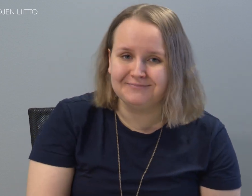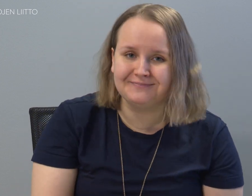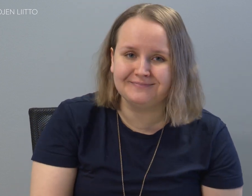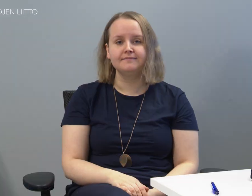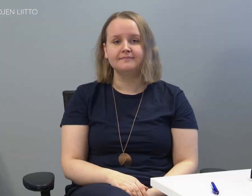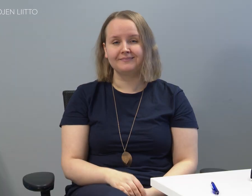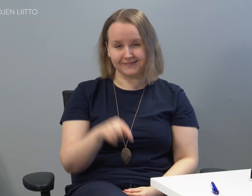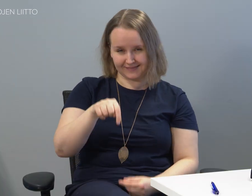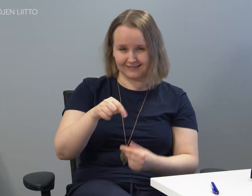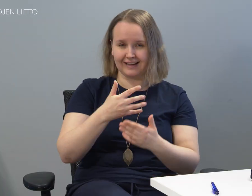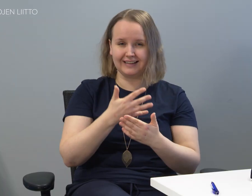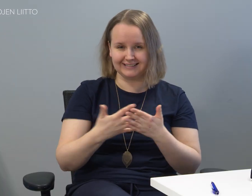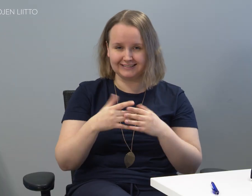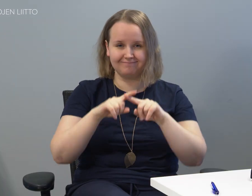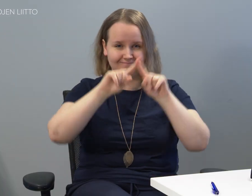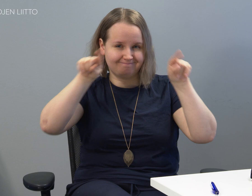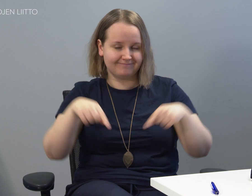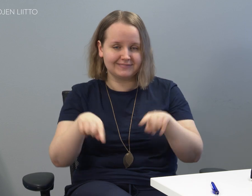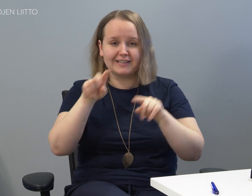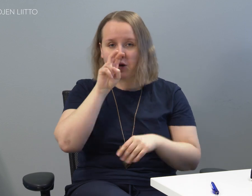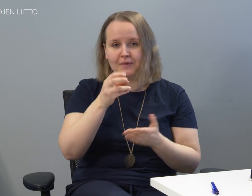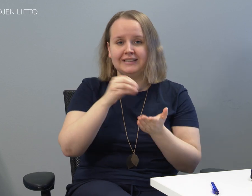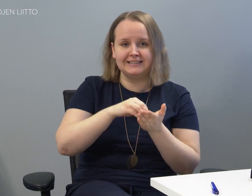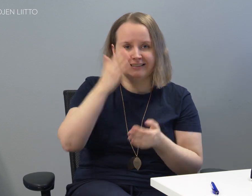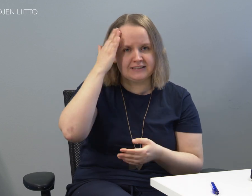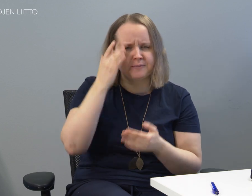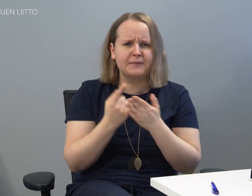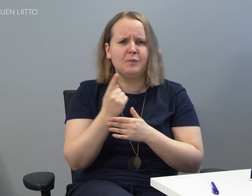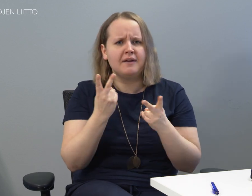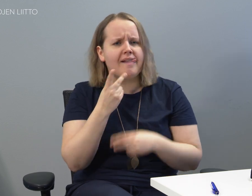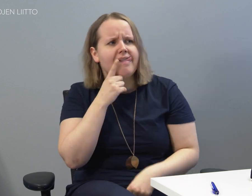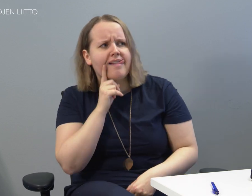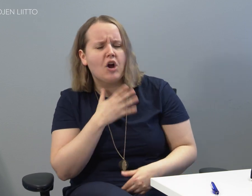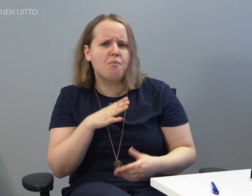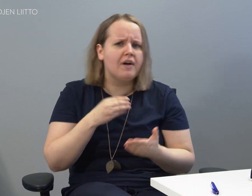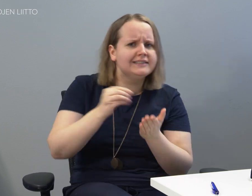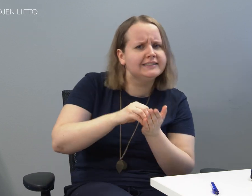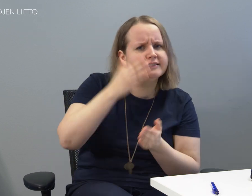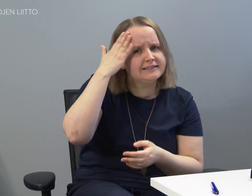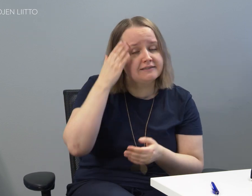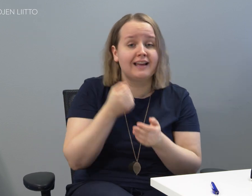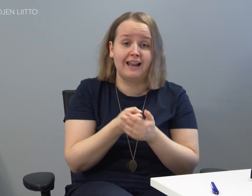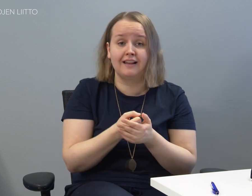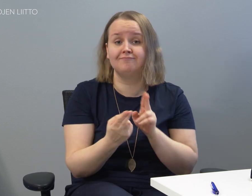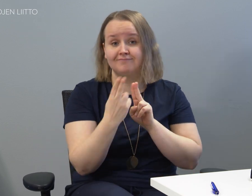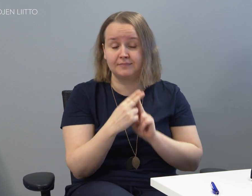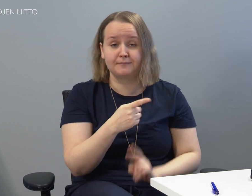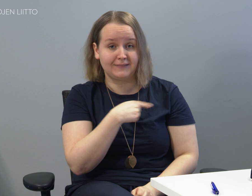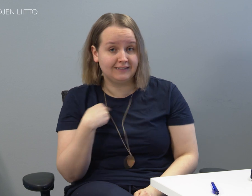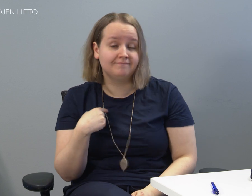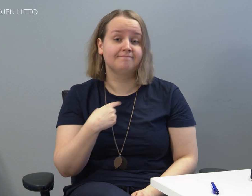Oheisesta tekstistä voit lukea lisätietoja. Voit myös olla yhteydessä meihin.